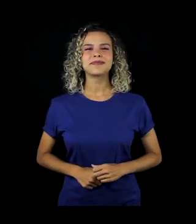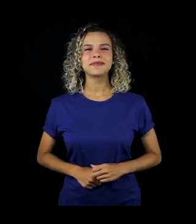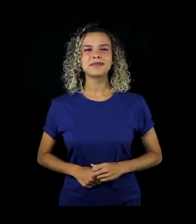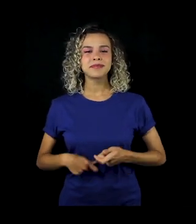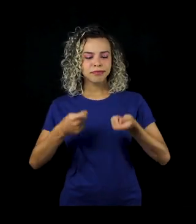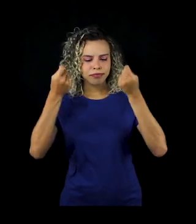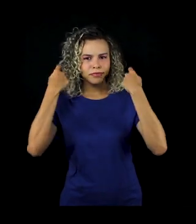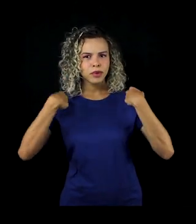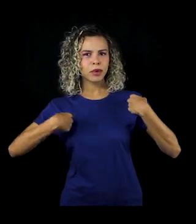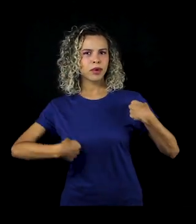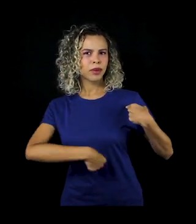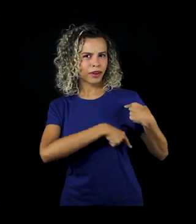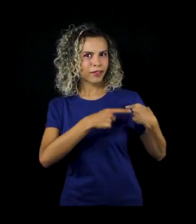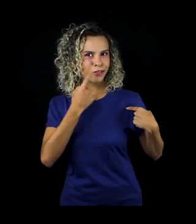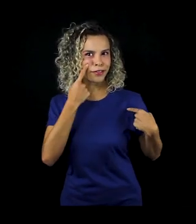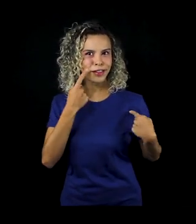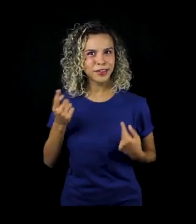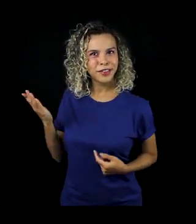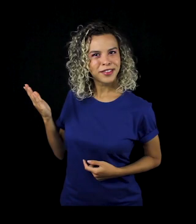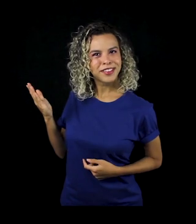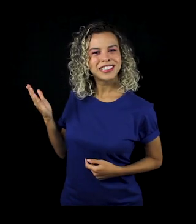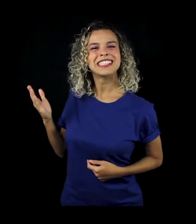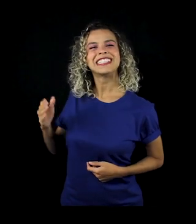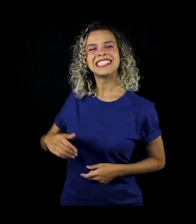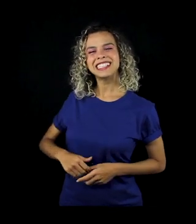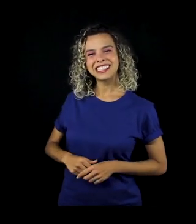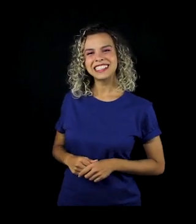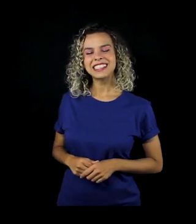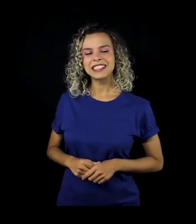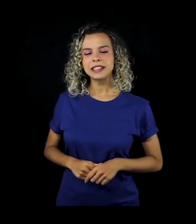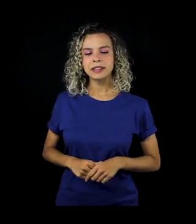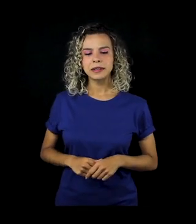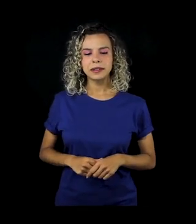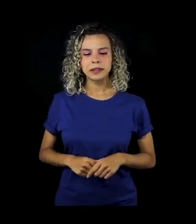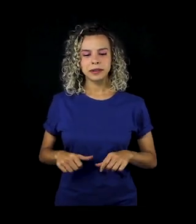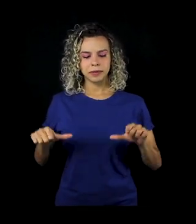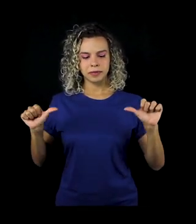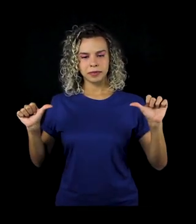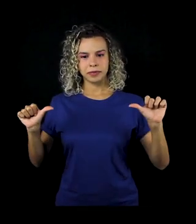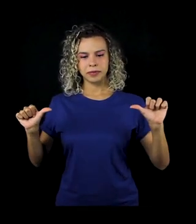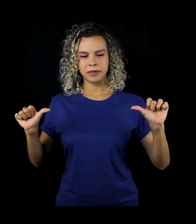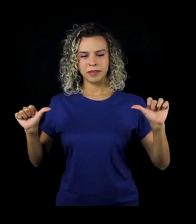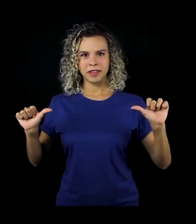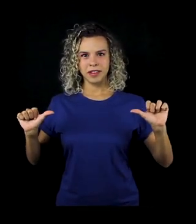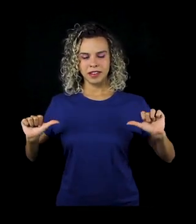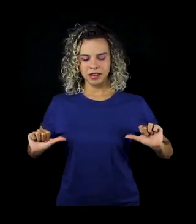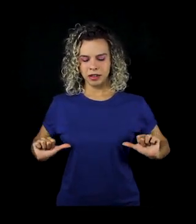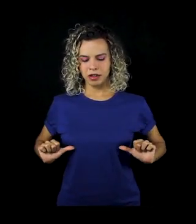Formou um colar, está vendo? Os dois polegares vamos passar por dentro do cordão.